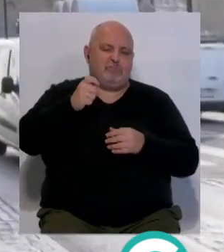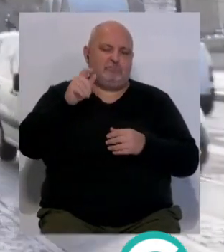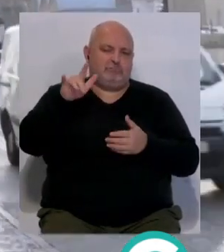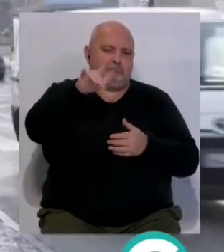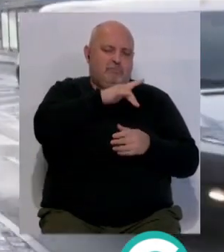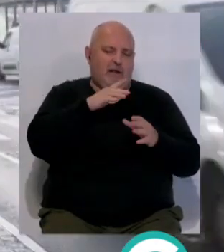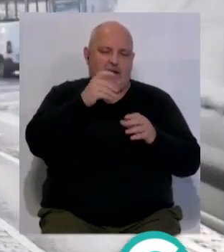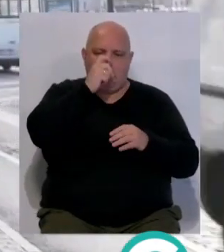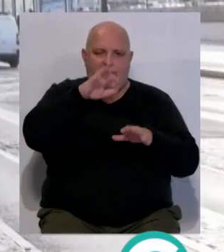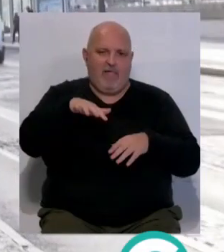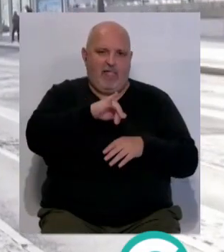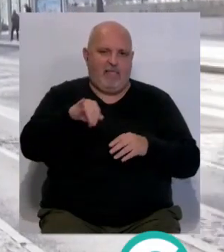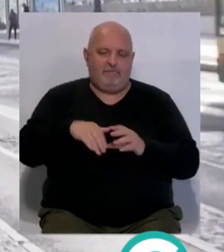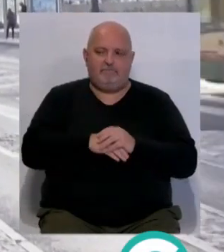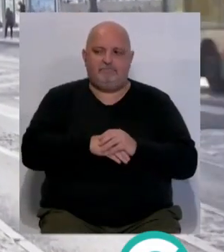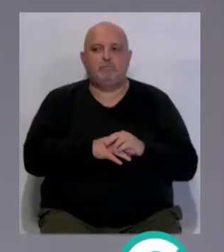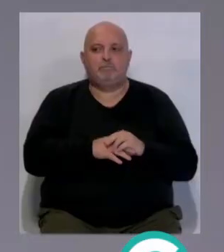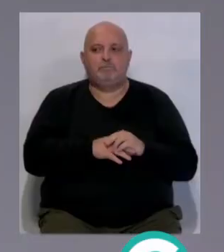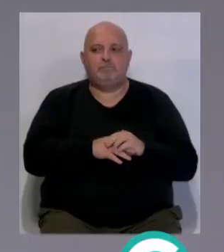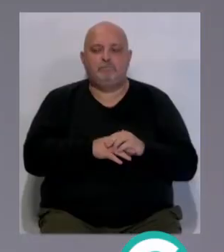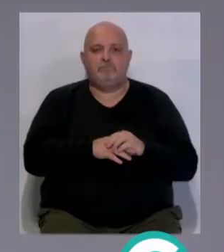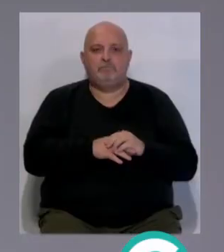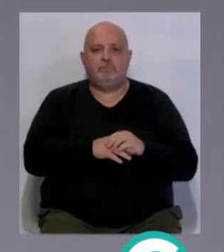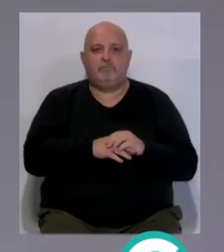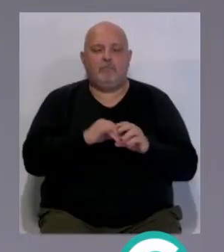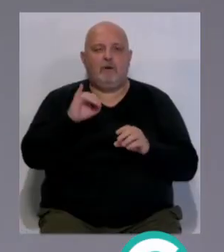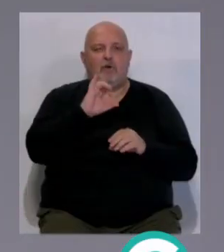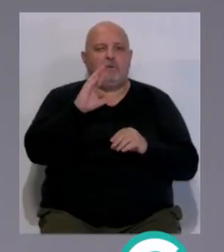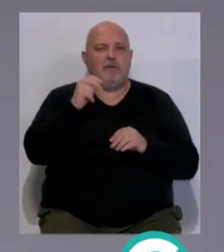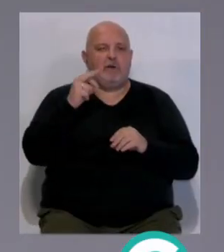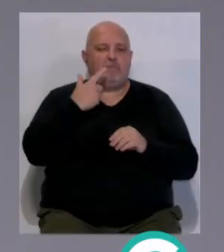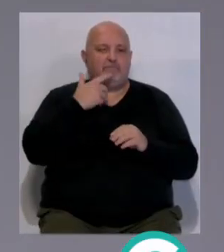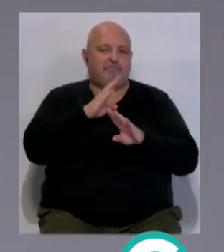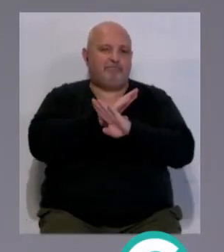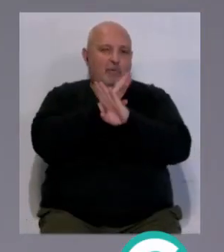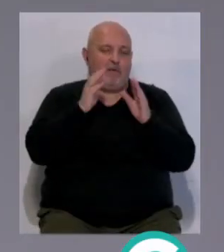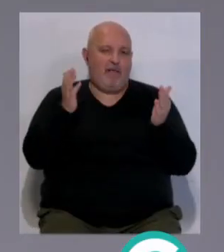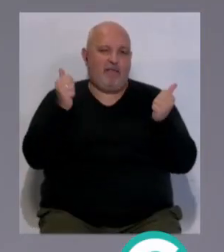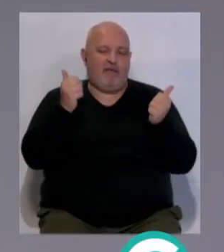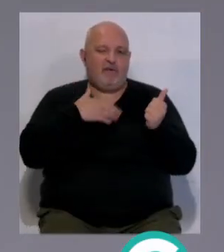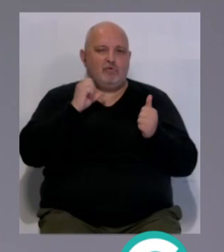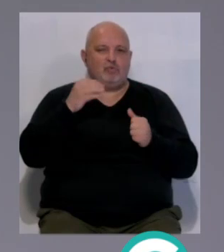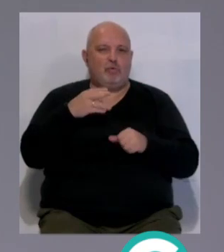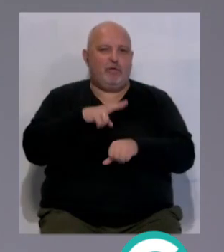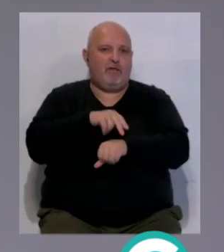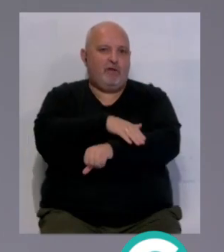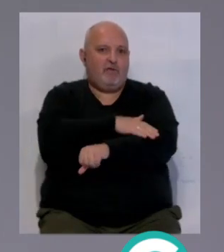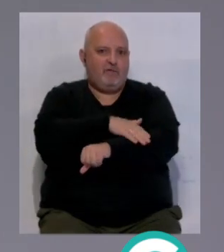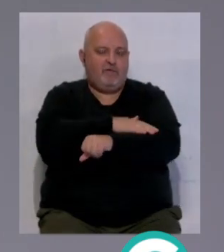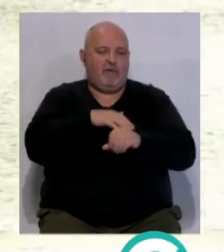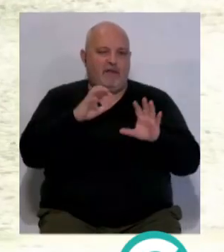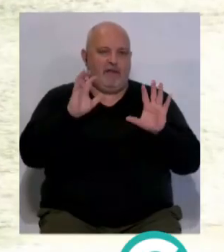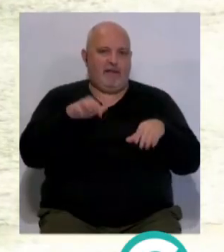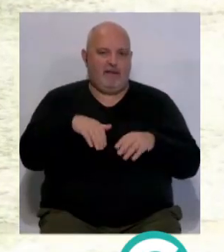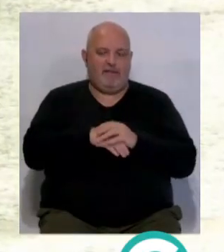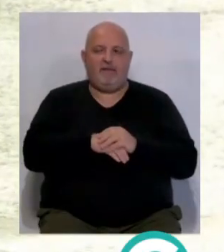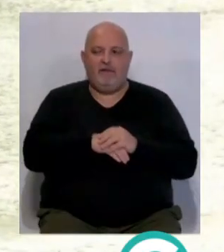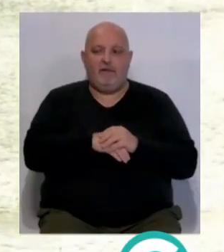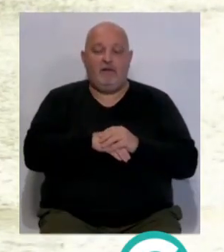histórico José Pacheco dice adiós a la subdelegación del gobierno en Cádiz su salida